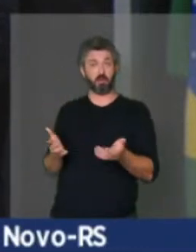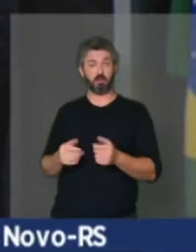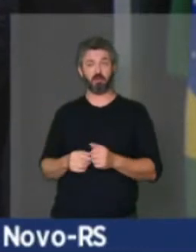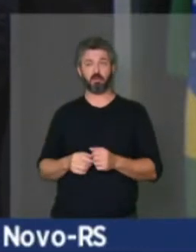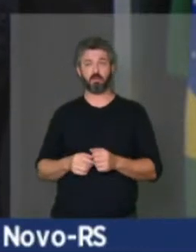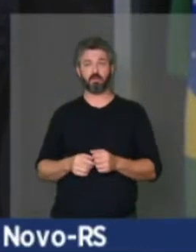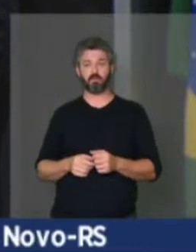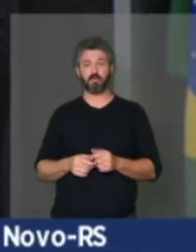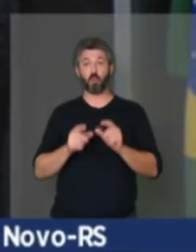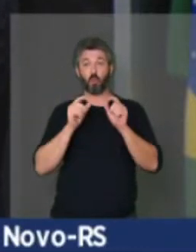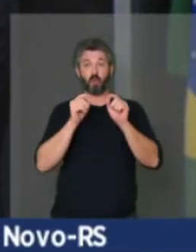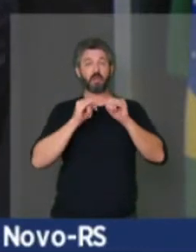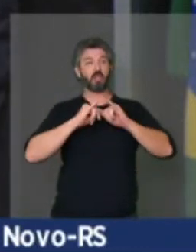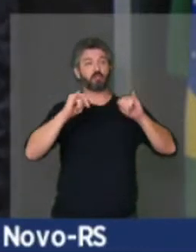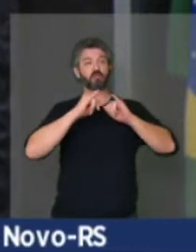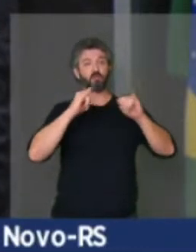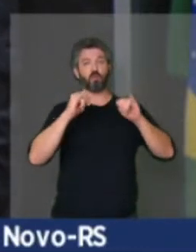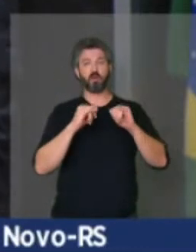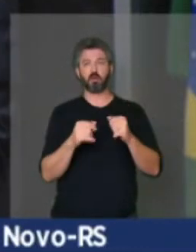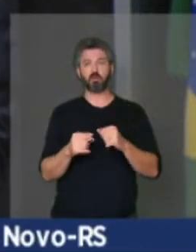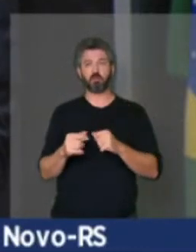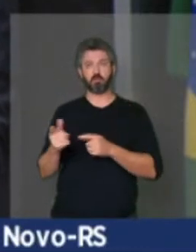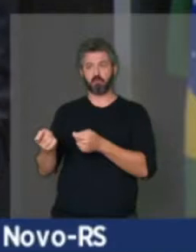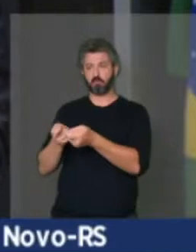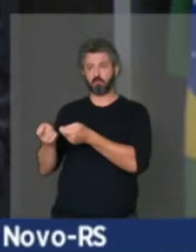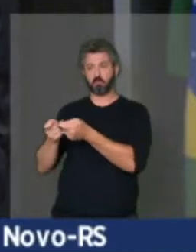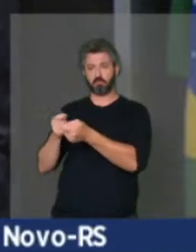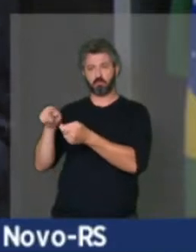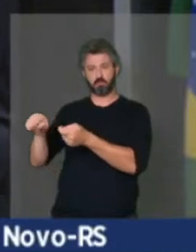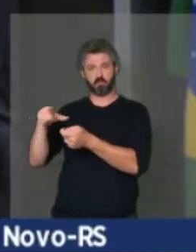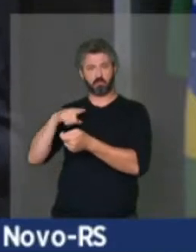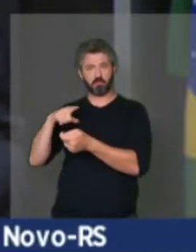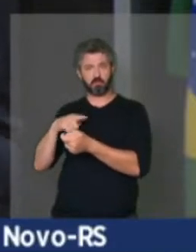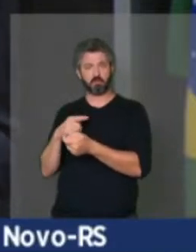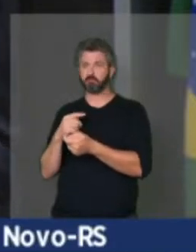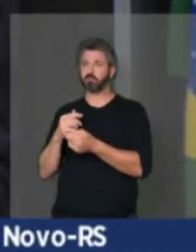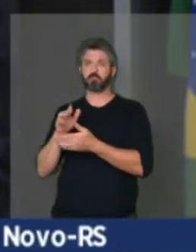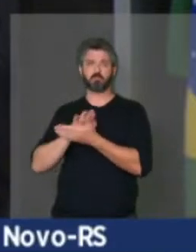NÃO HÁ NADA QUE CONFLITA COM AQUILO. EM TESE, AO MENOS, QUE